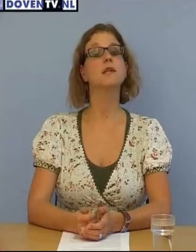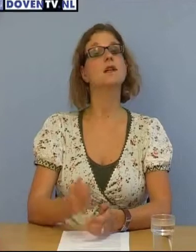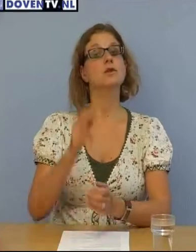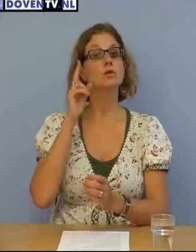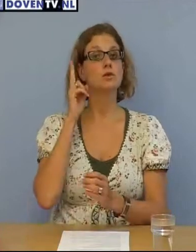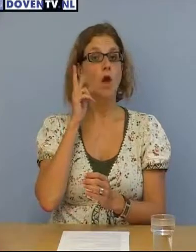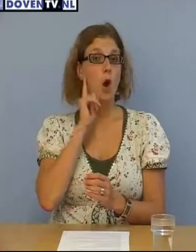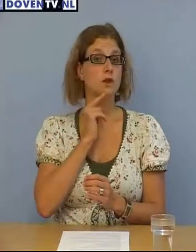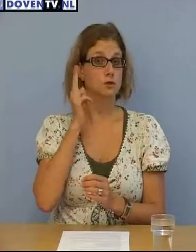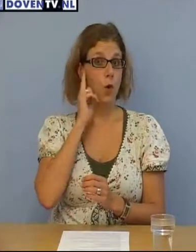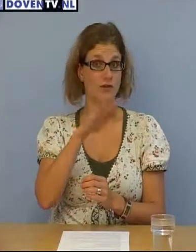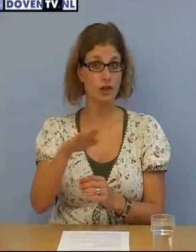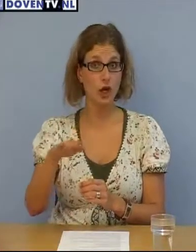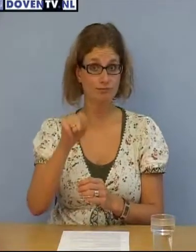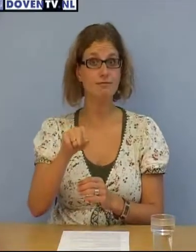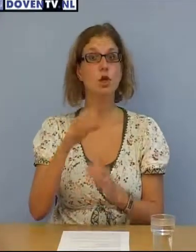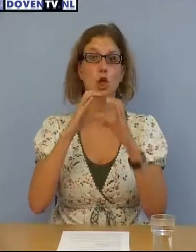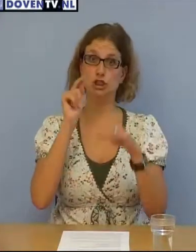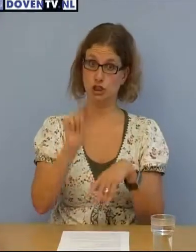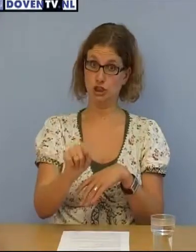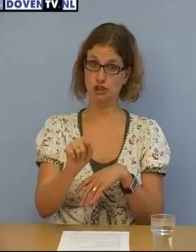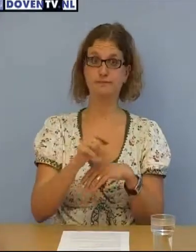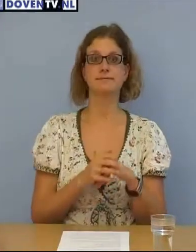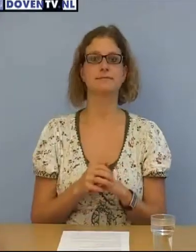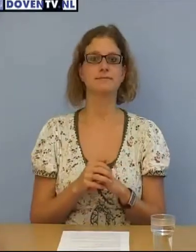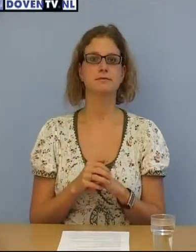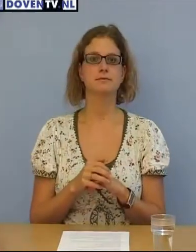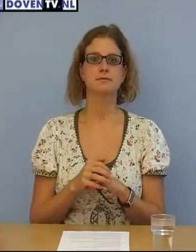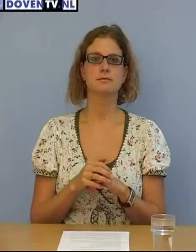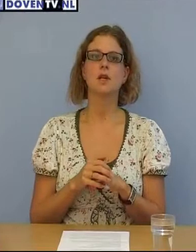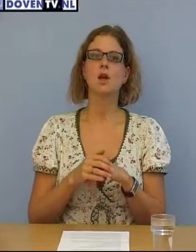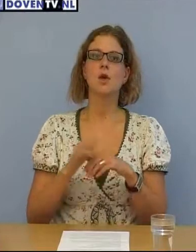Cursus voor ouders van kinderen met een beperking